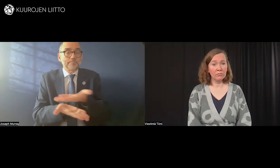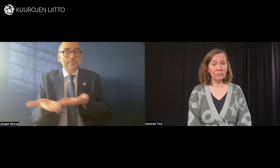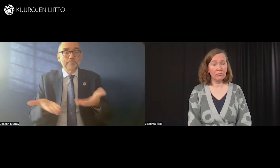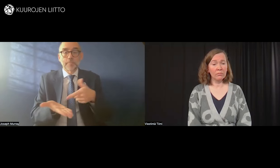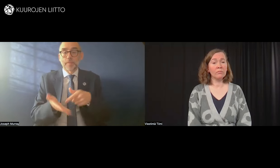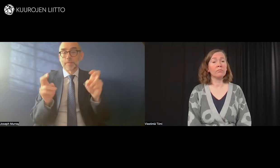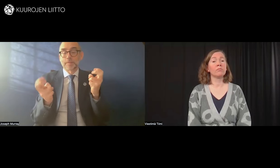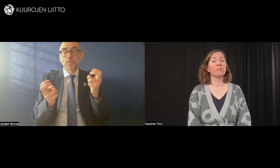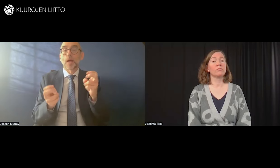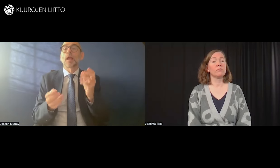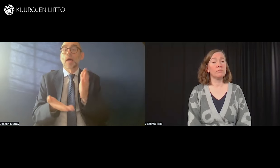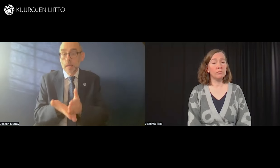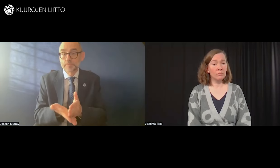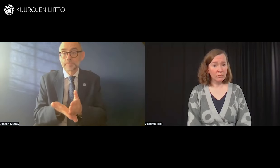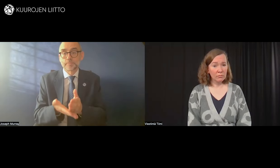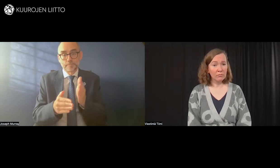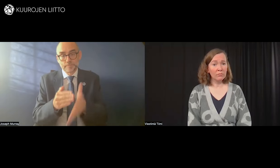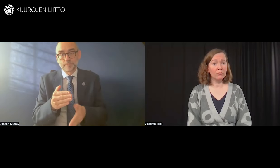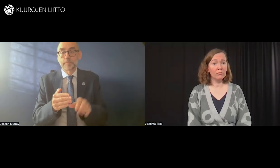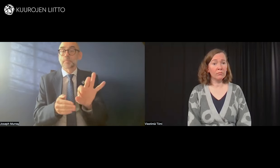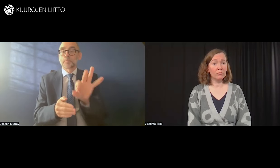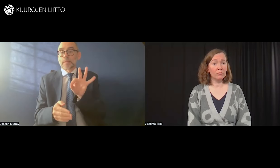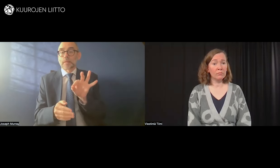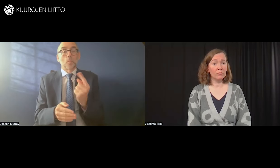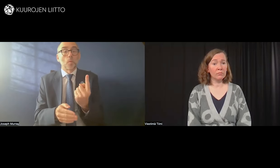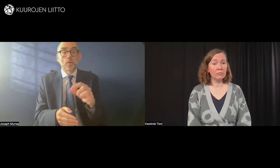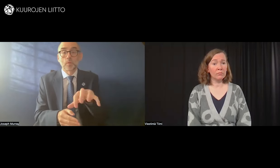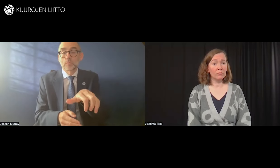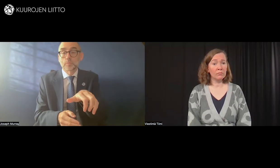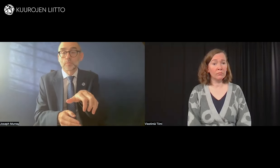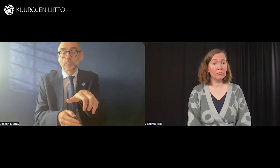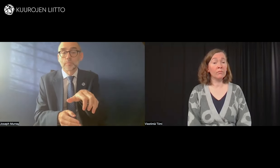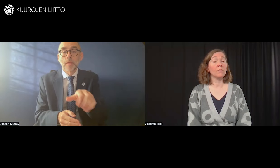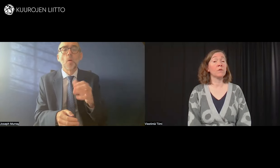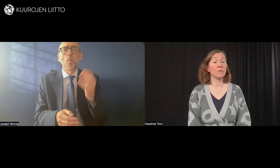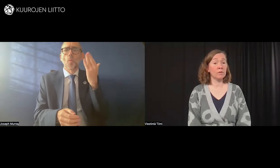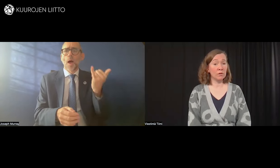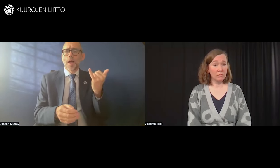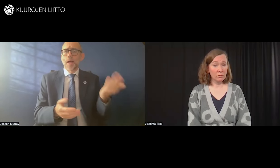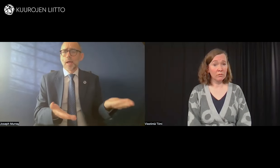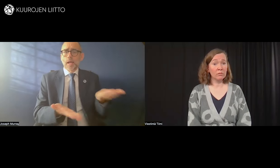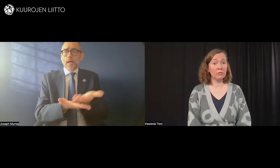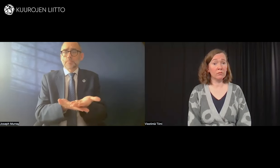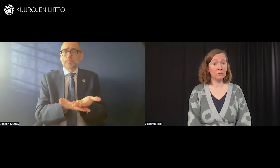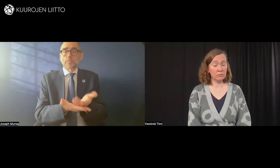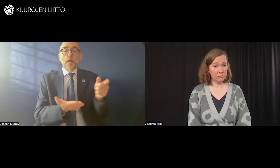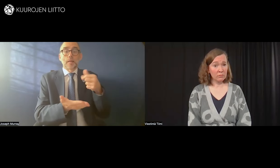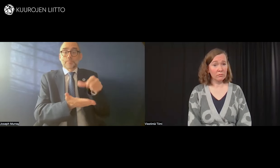Kokouksen aikana valitaan lopullinen isäntämaa. Miksi kokous siis pidetään?